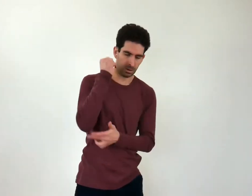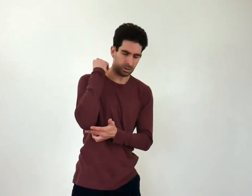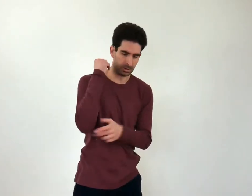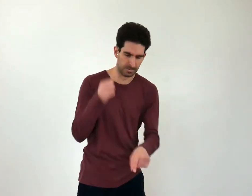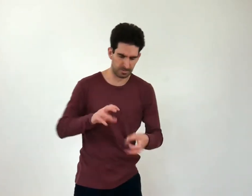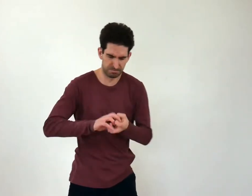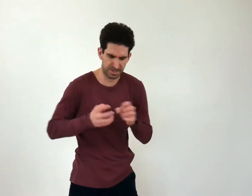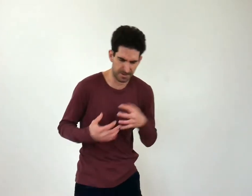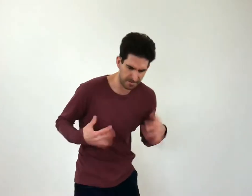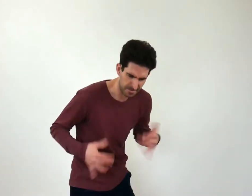Oh là là, la cuisse, c'est compliqué.